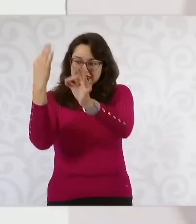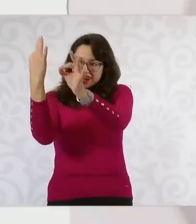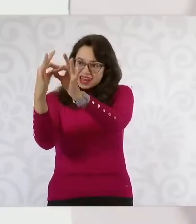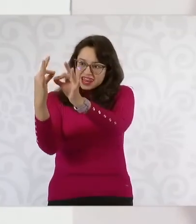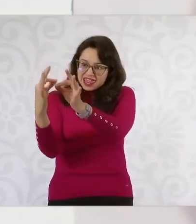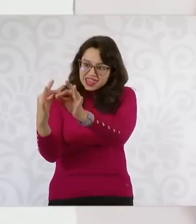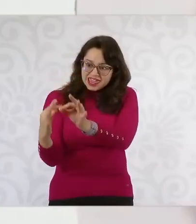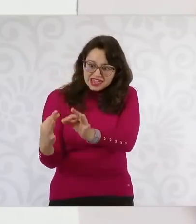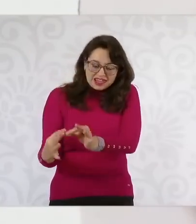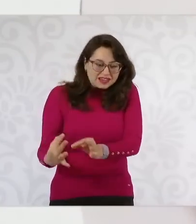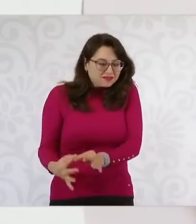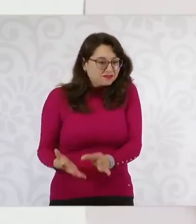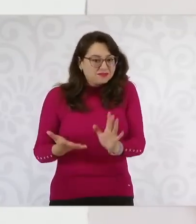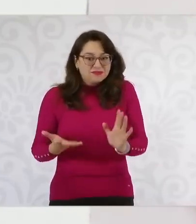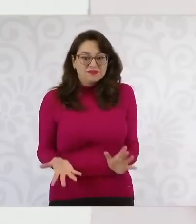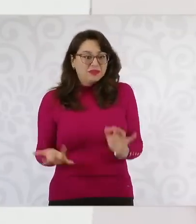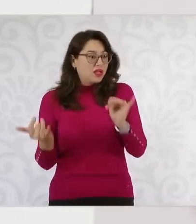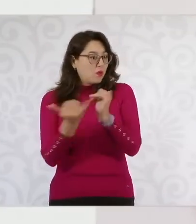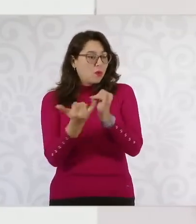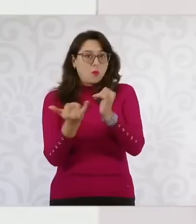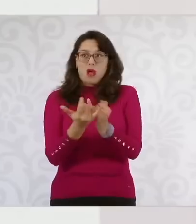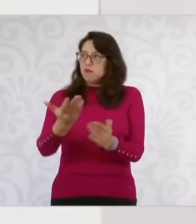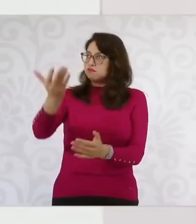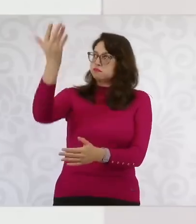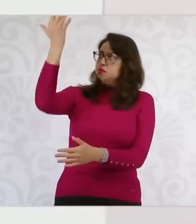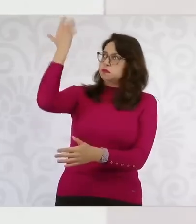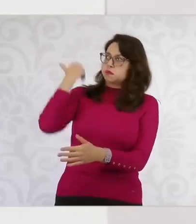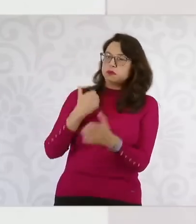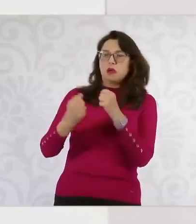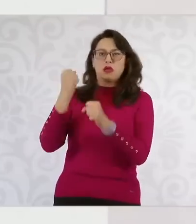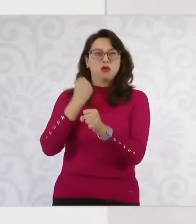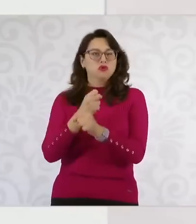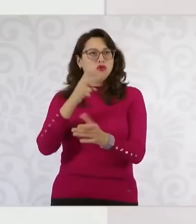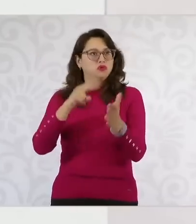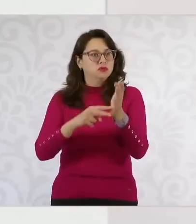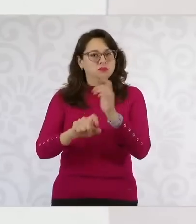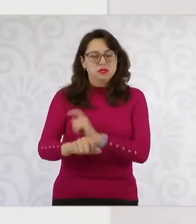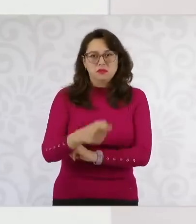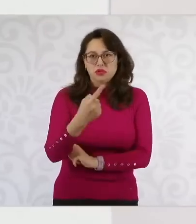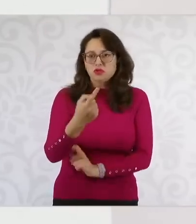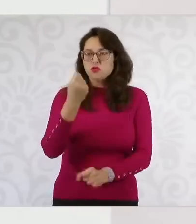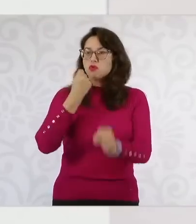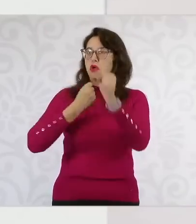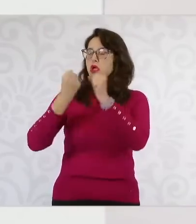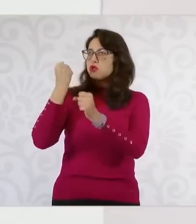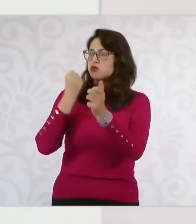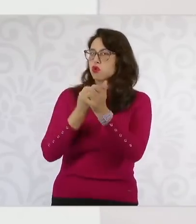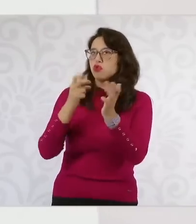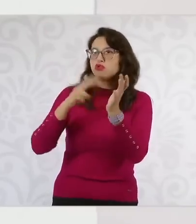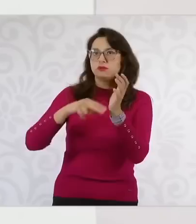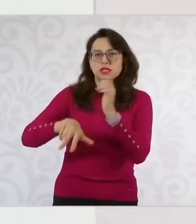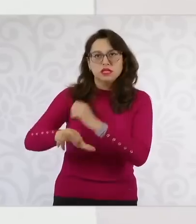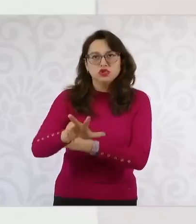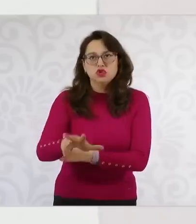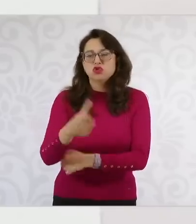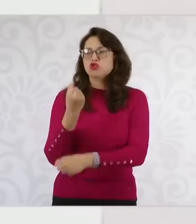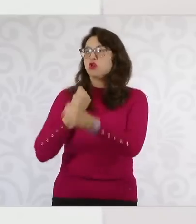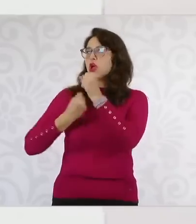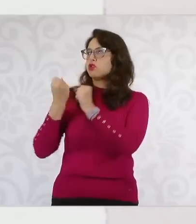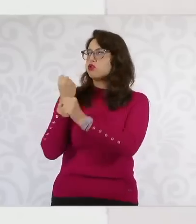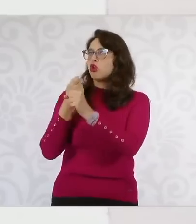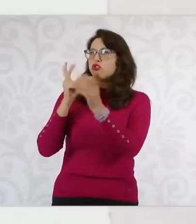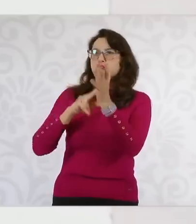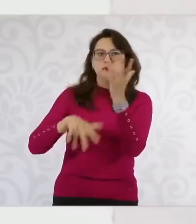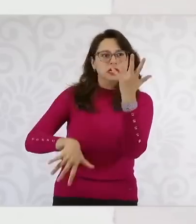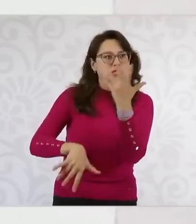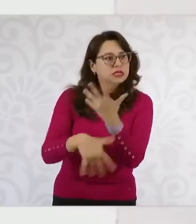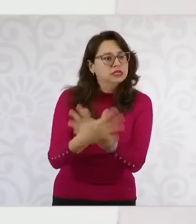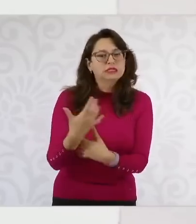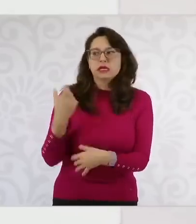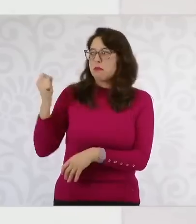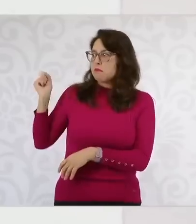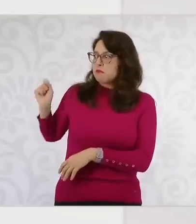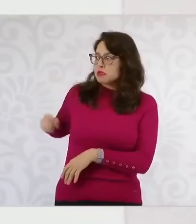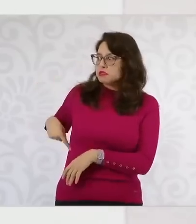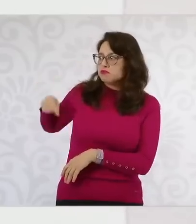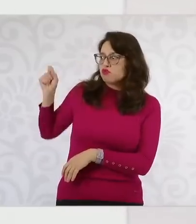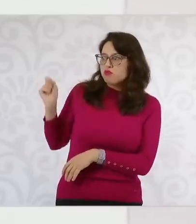electorales igual que se aplicó en el 21 en el 18 en el 15 Entonces en realidad deberían